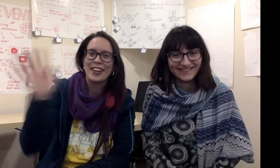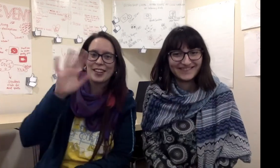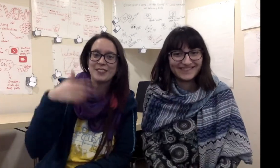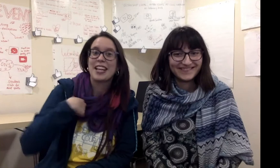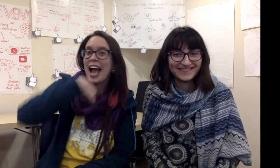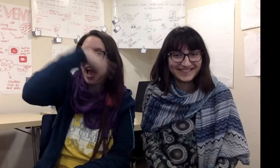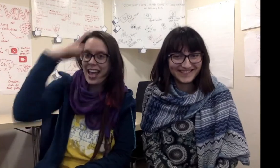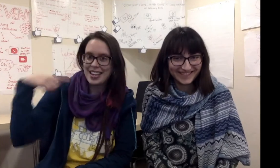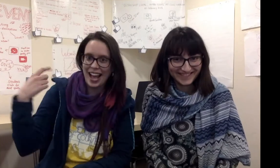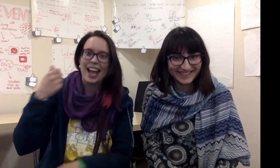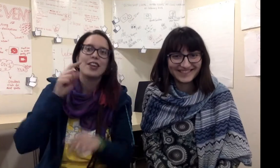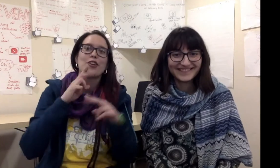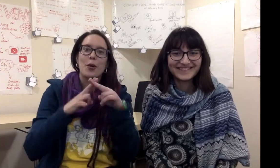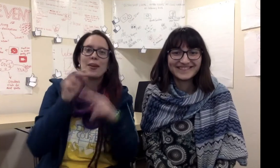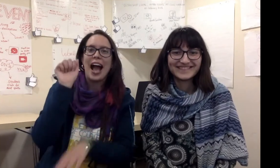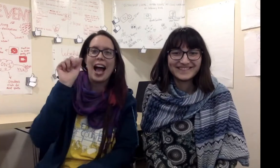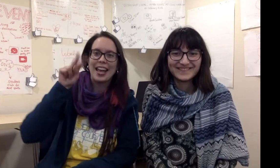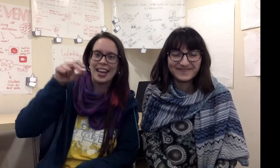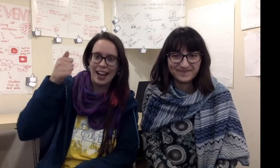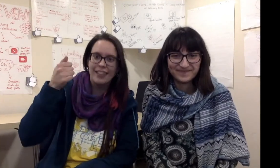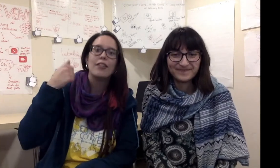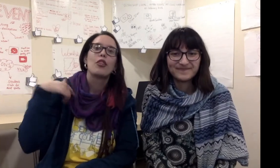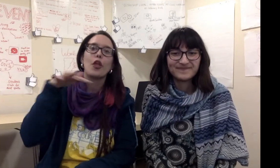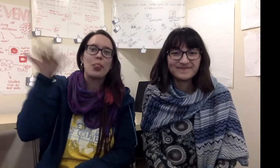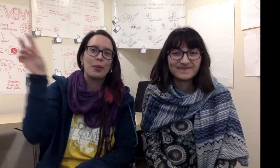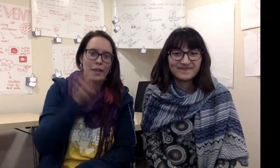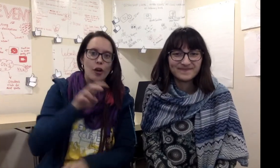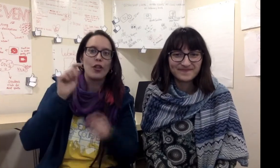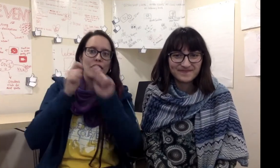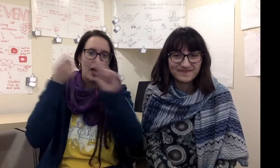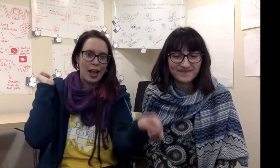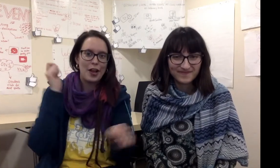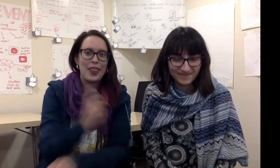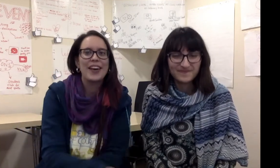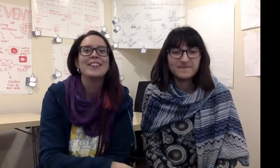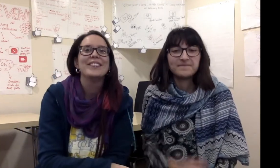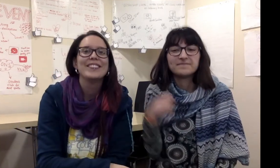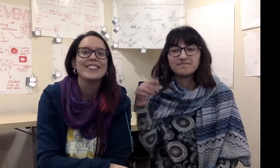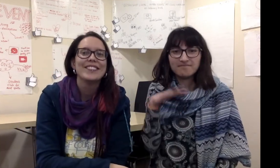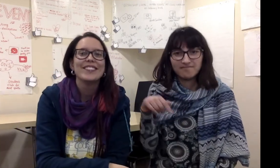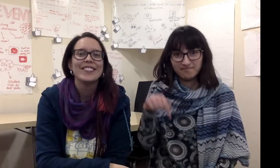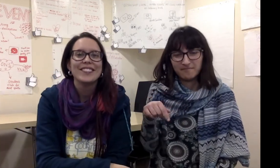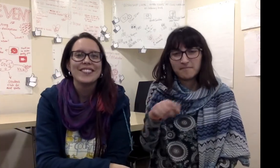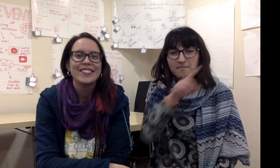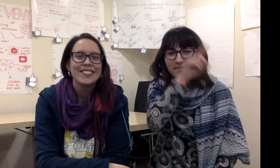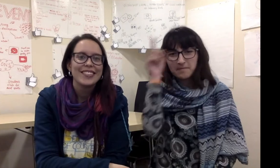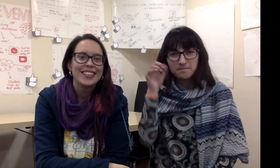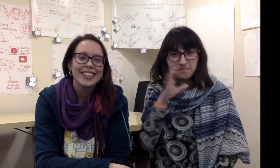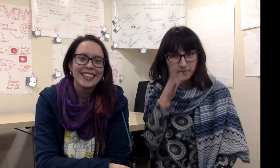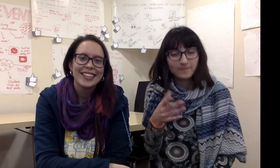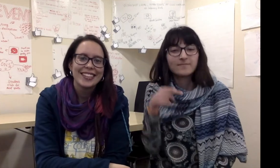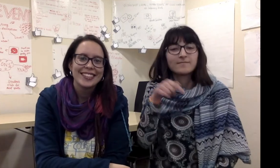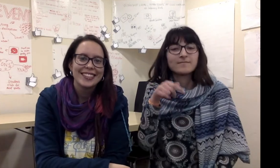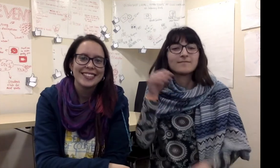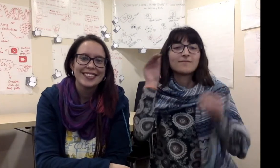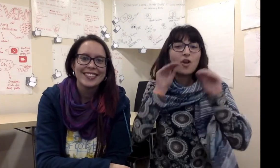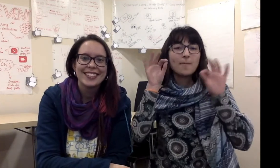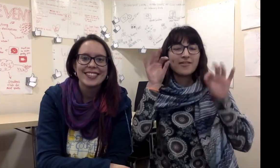Yo soy Ana, y soy de Zaragoza. - Estamos en Madrid por la 2º parte